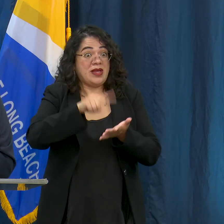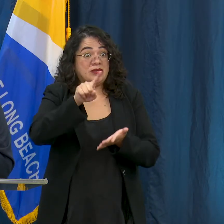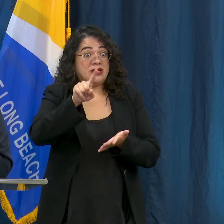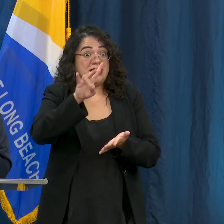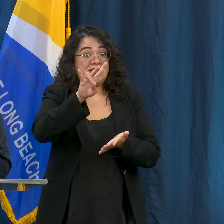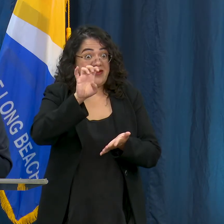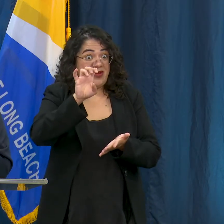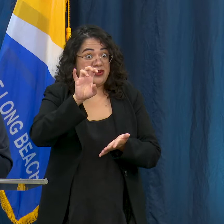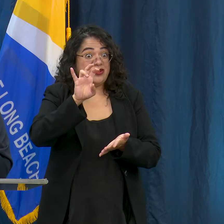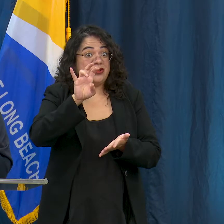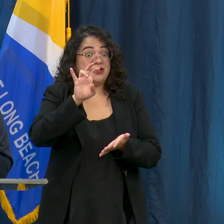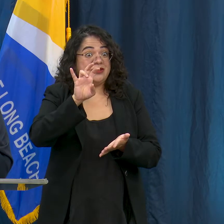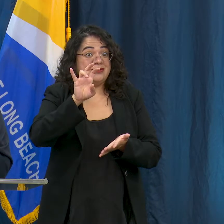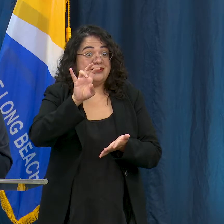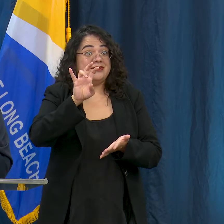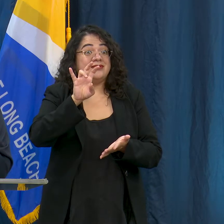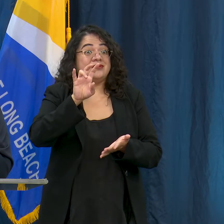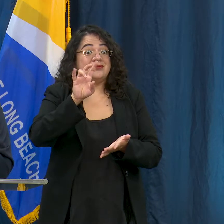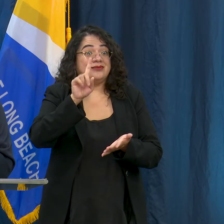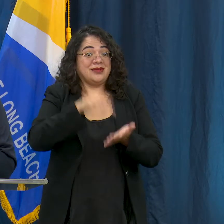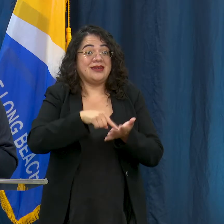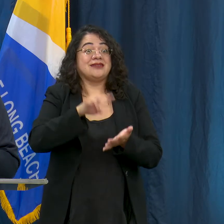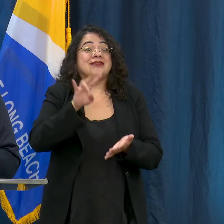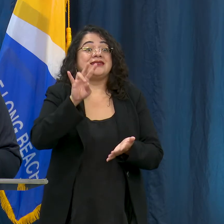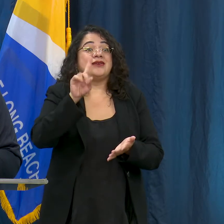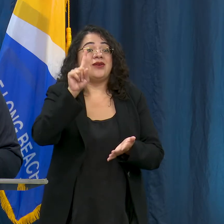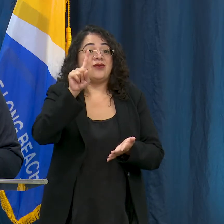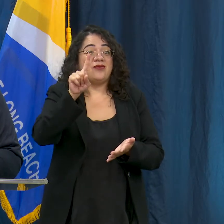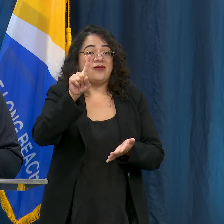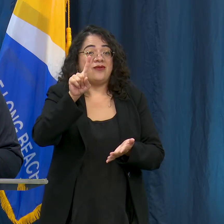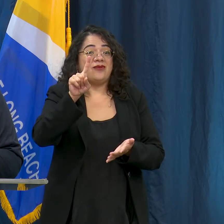de sucess residentes de la ciudad de Moines bitch yo chain tenor vases muerte